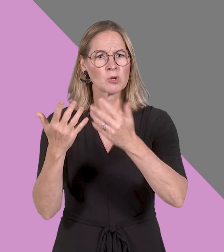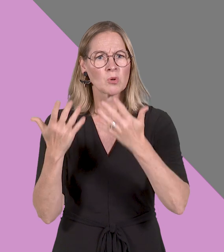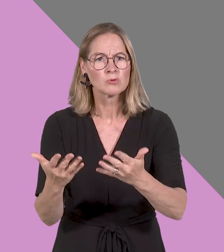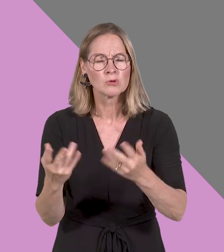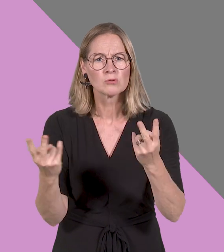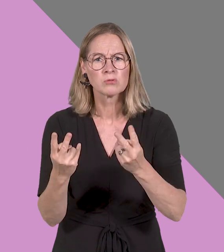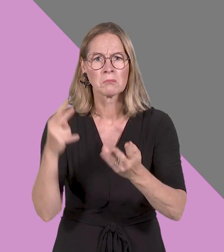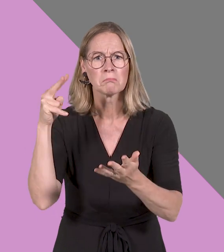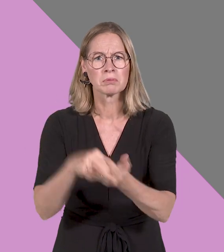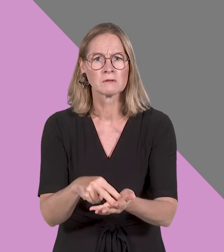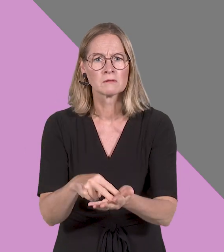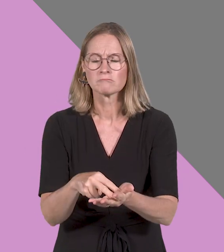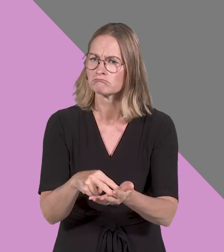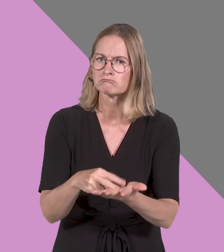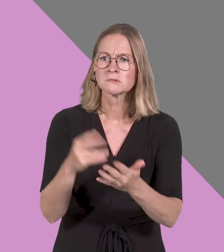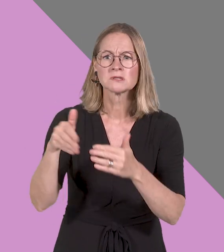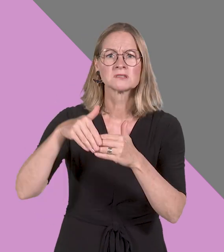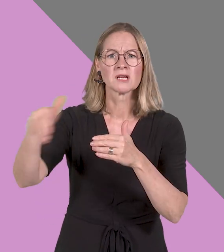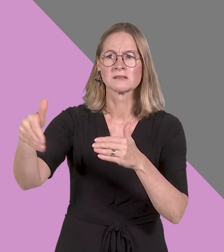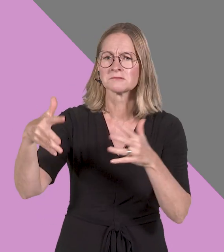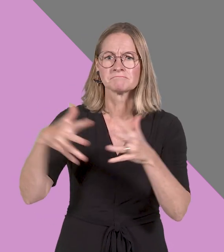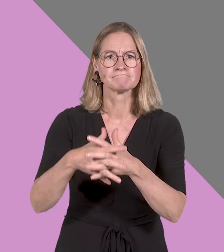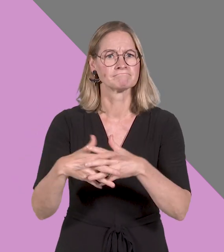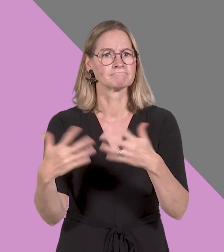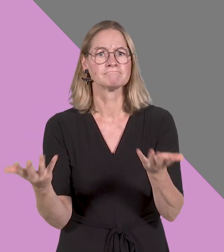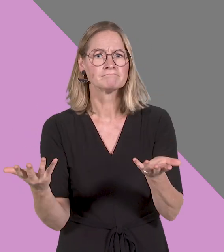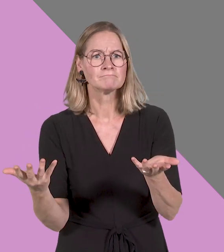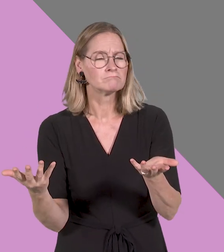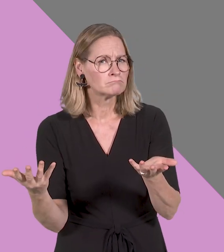Nyt prosessi on kuitenkin pysähdyksissä ja sen jatko epäselvä.